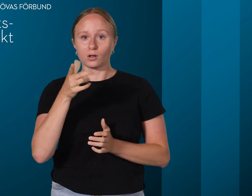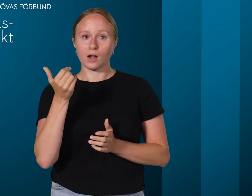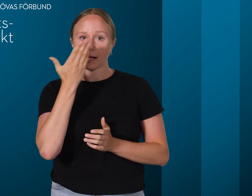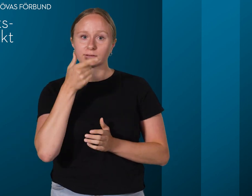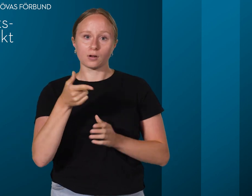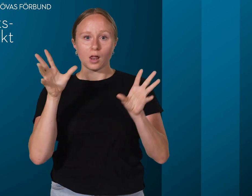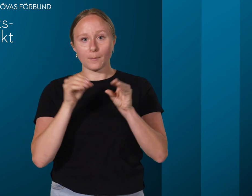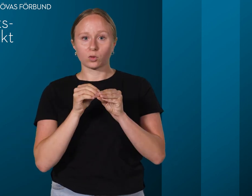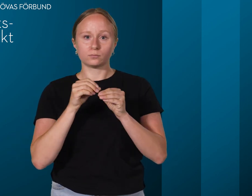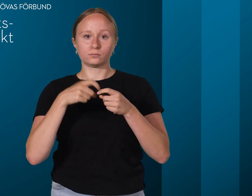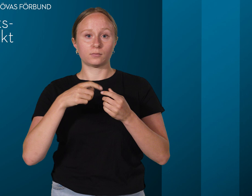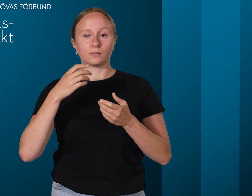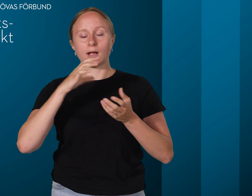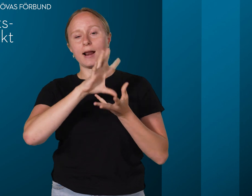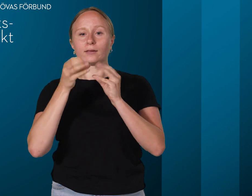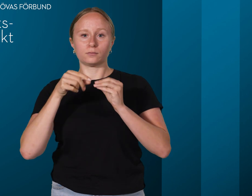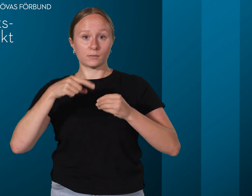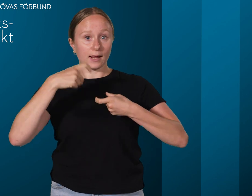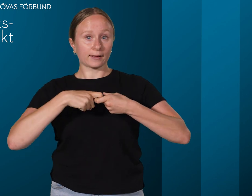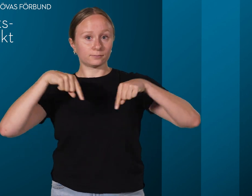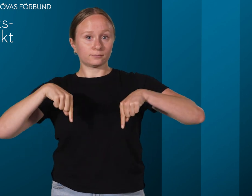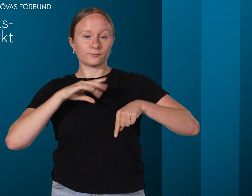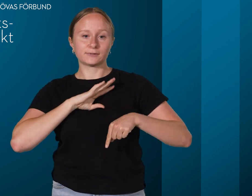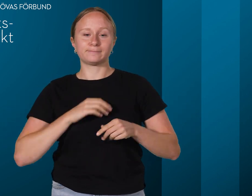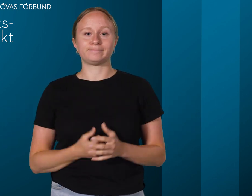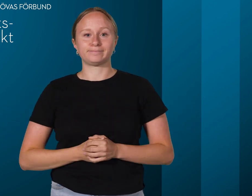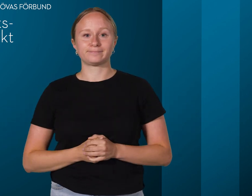Du kan läsa rapporten i sin helhet via länken nedan.